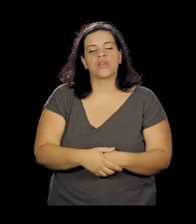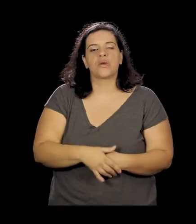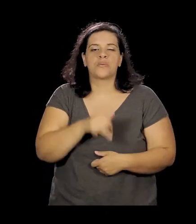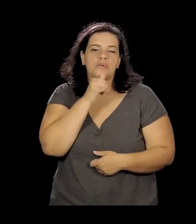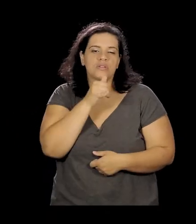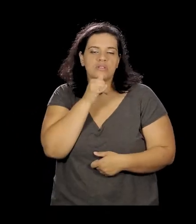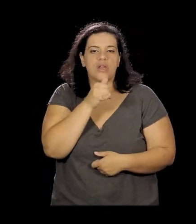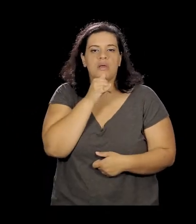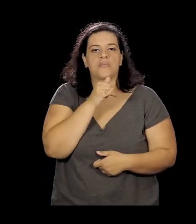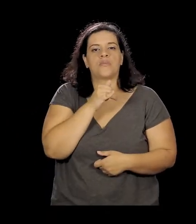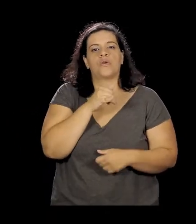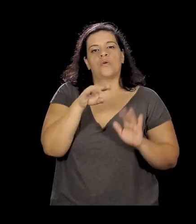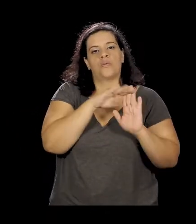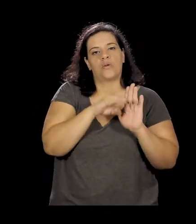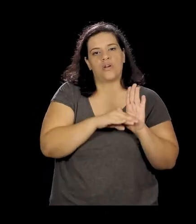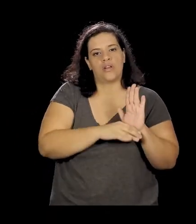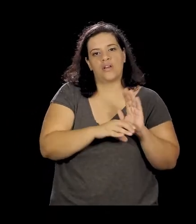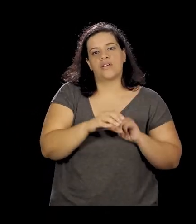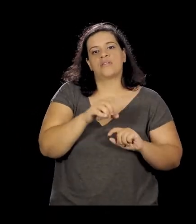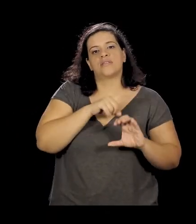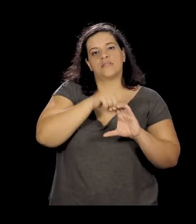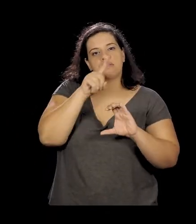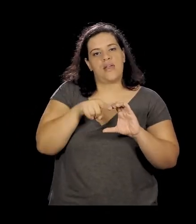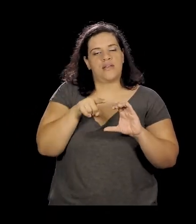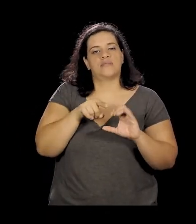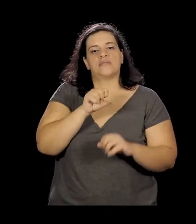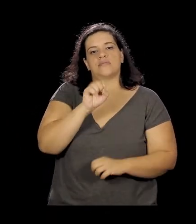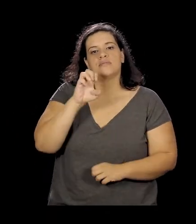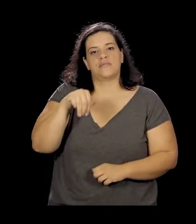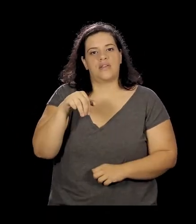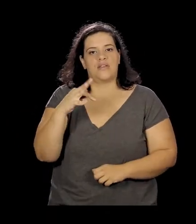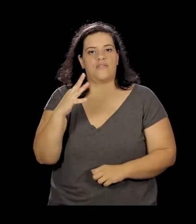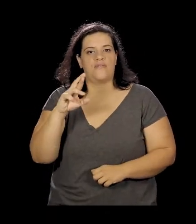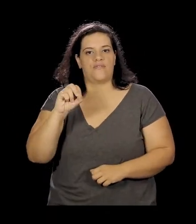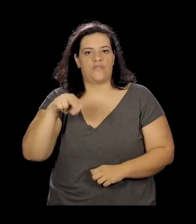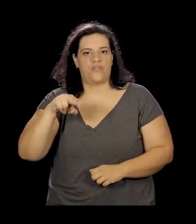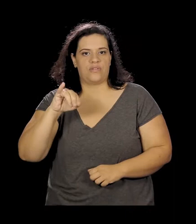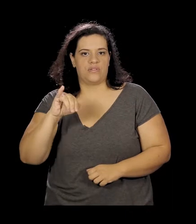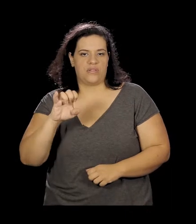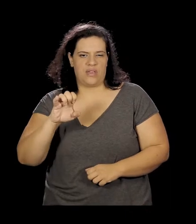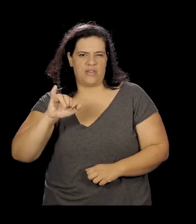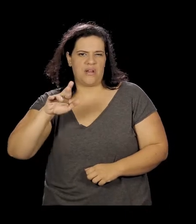como o programa Ciência sem Fronteiras, que depois acho que virou outra coisa